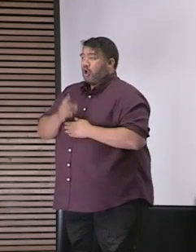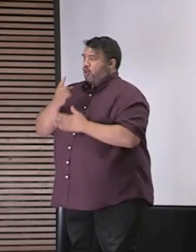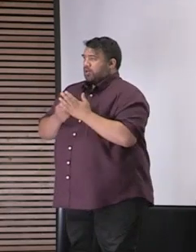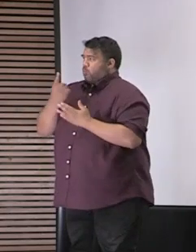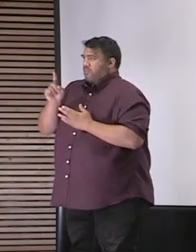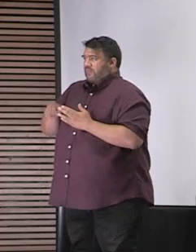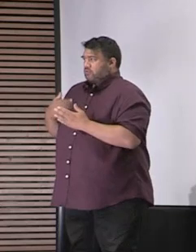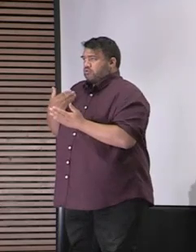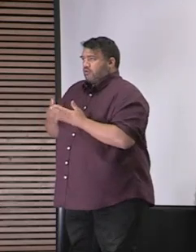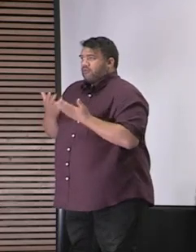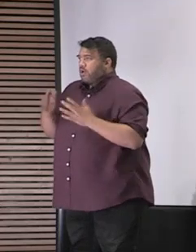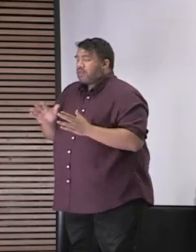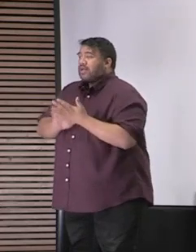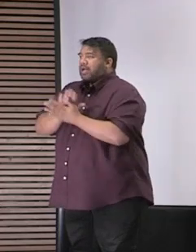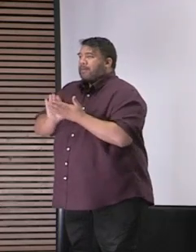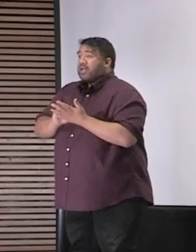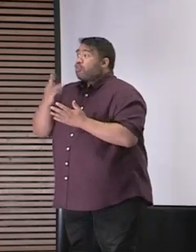bloqueo había modelado que